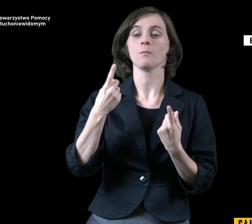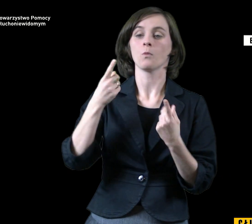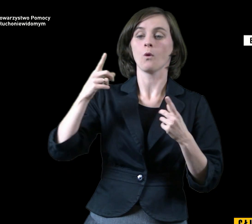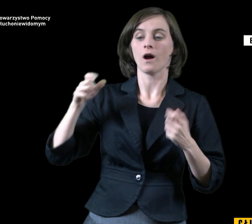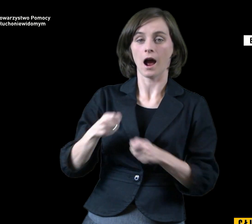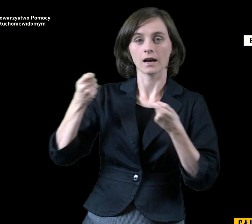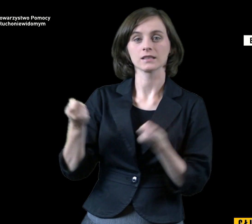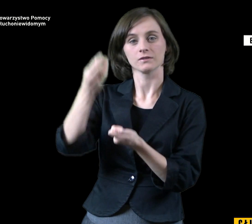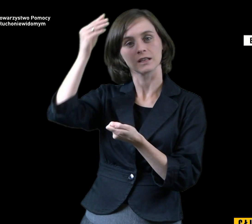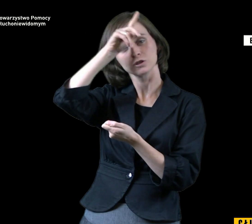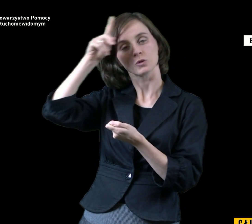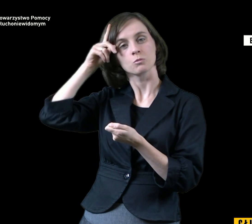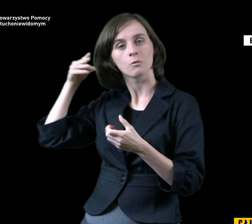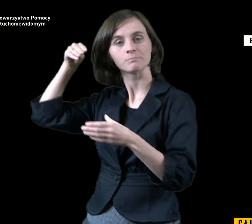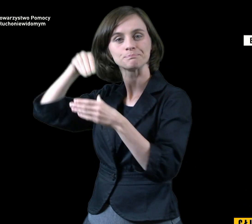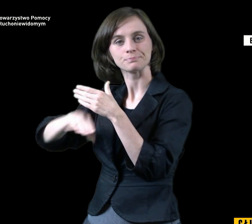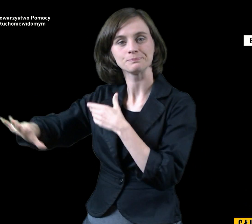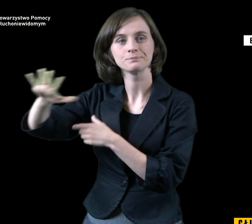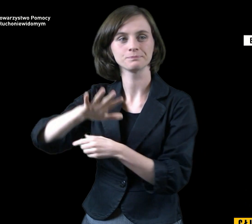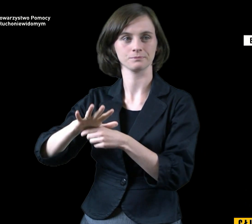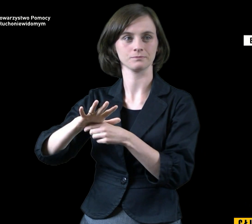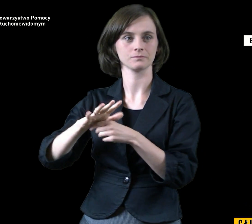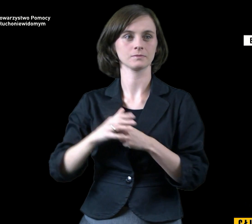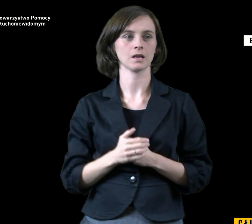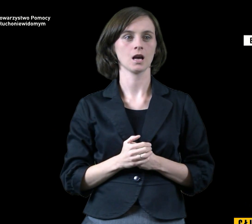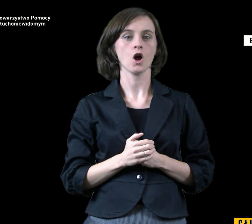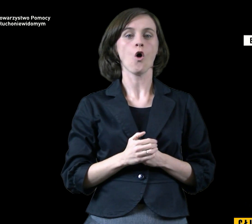i zawodowa osób niepełnosprawnych przy ich aktywnym współudziale.